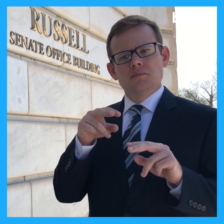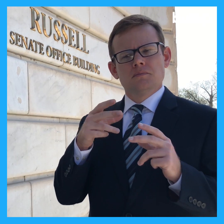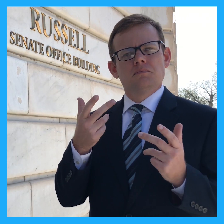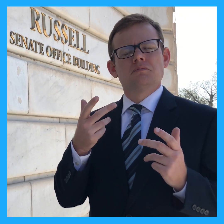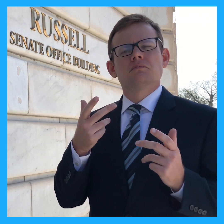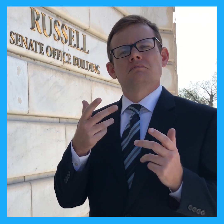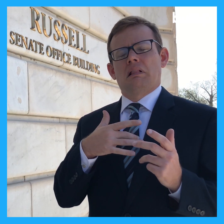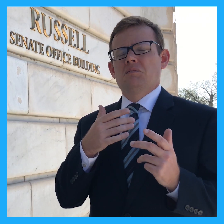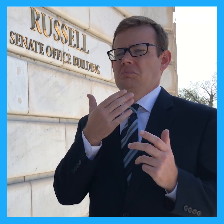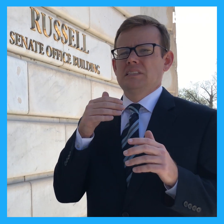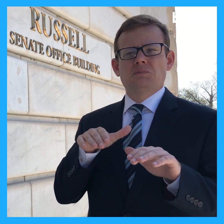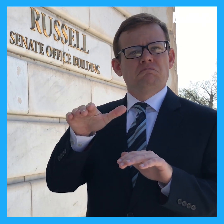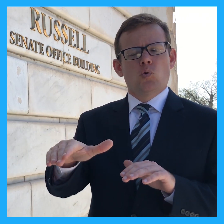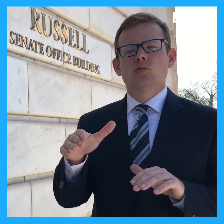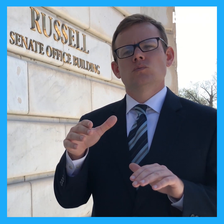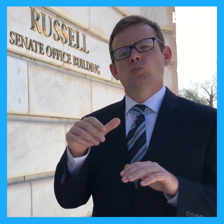Investigo el tema y penso que la mejor manera de proceder